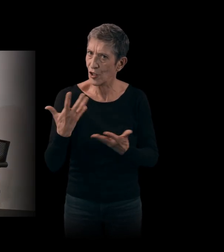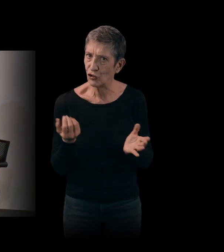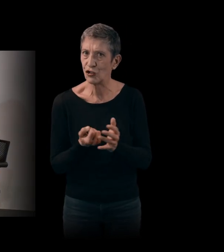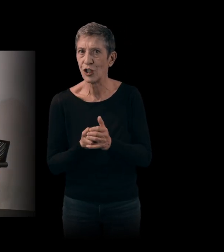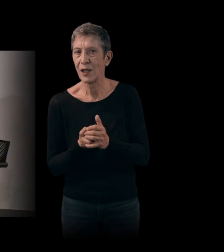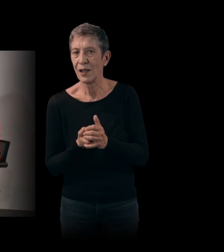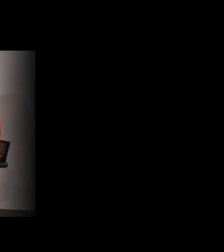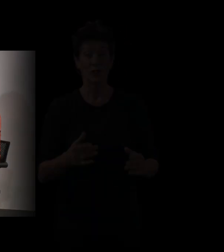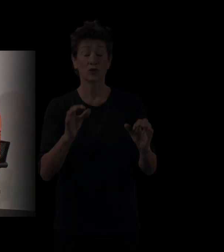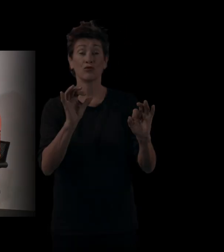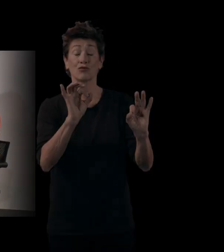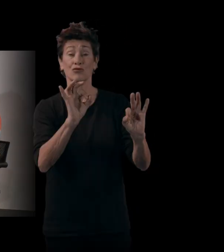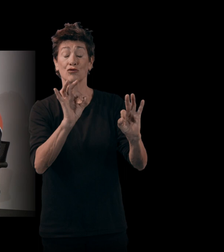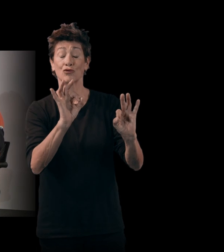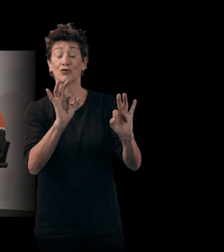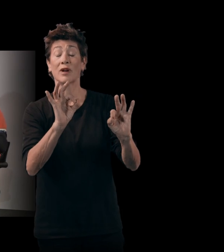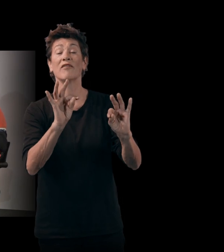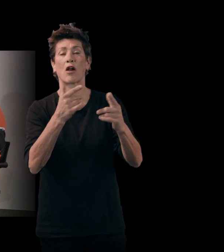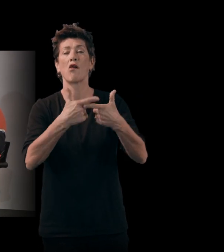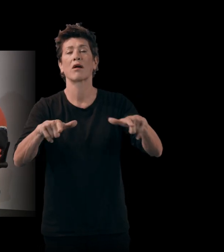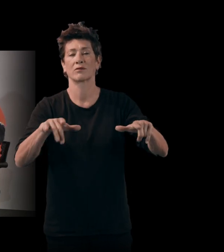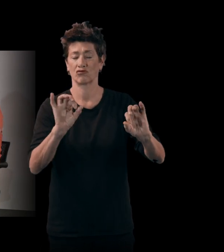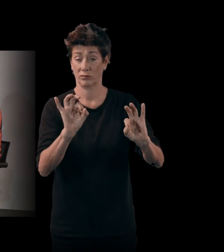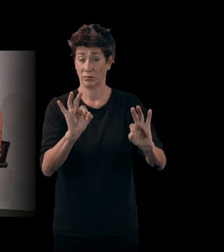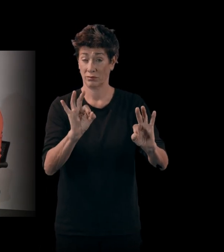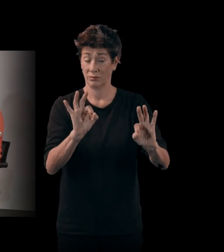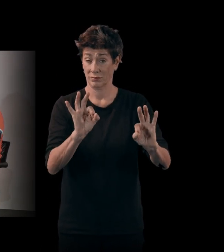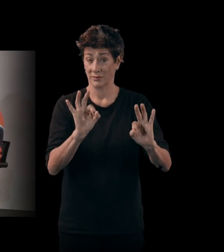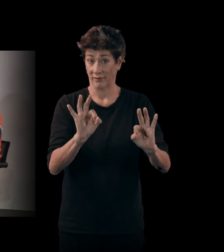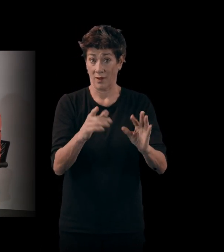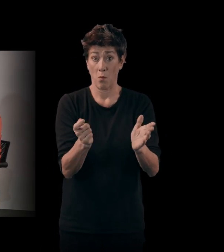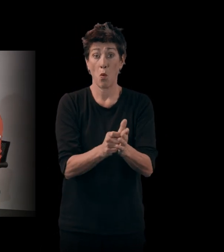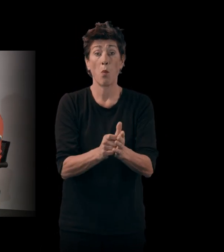C'était pour illustrer cette question des langues. Et ça, c'est un moment où on est en train de repeindre une école.